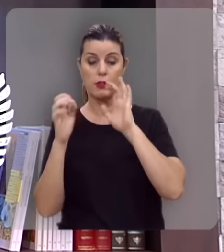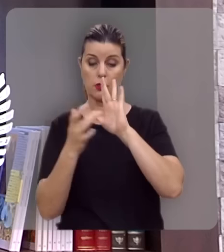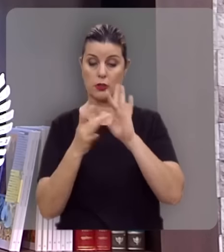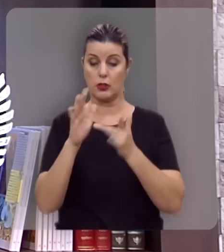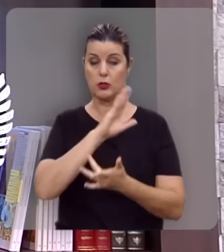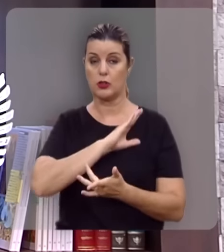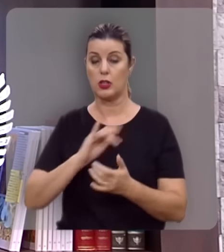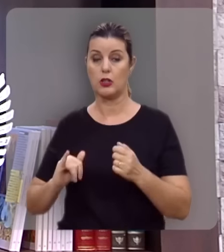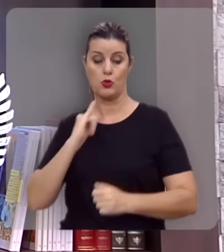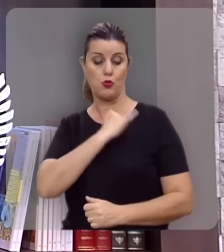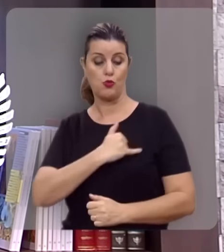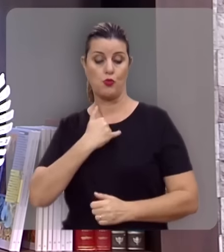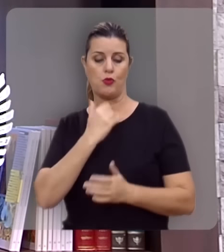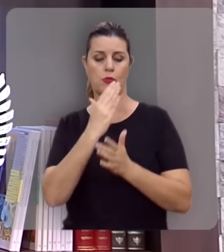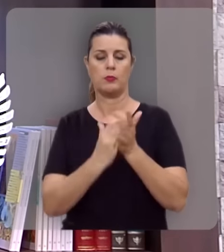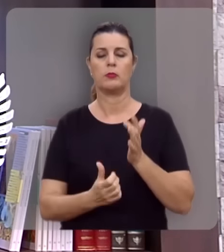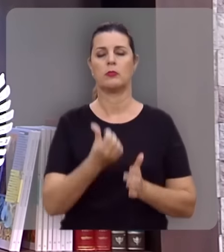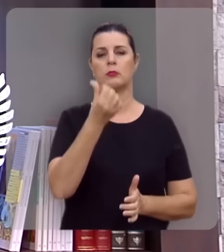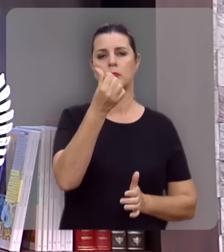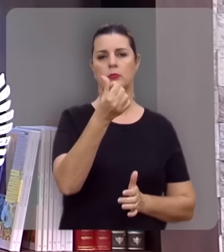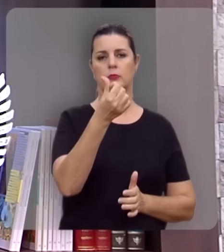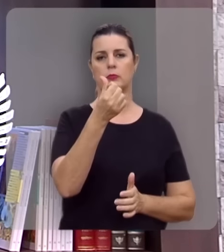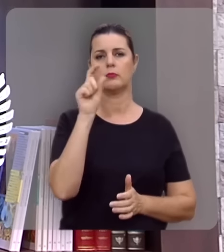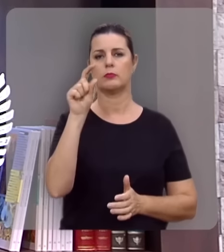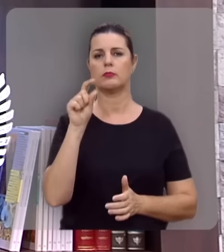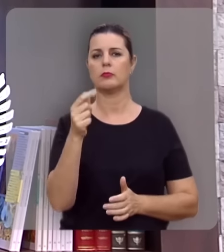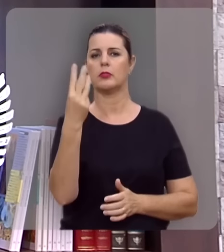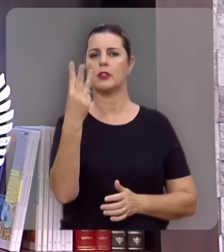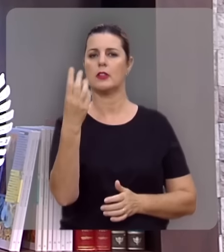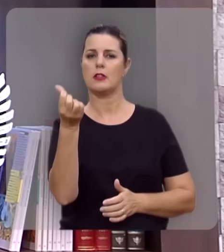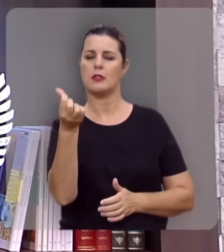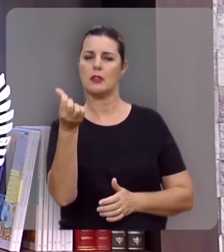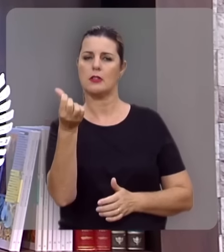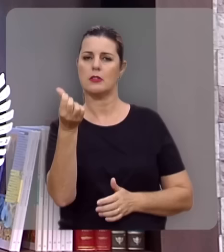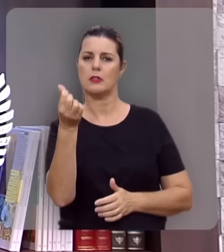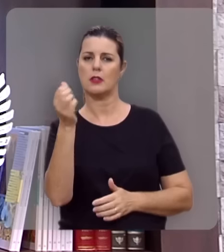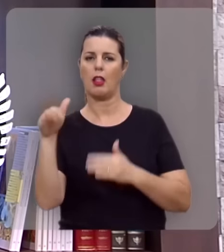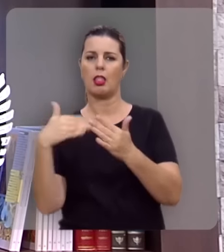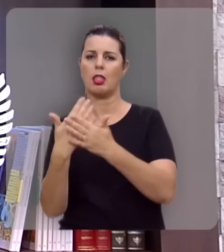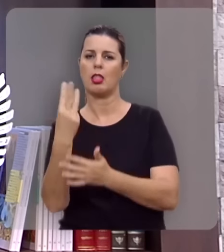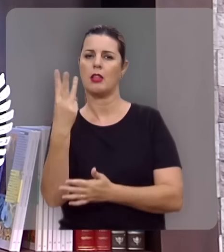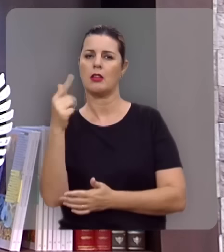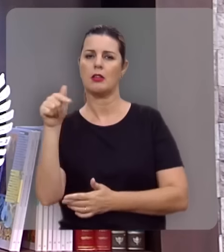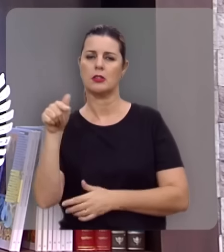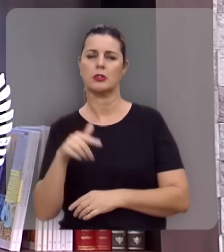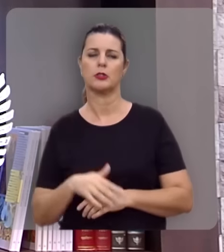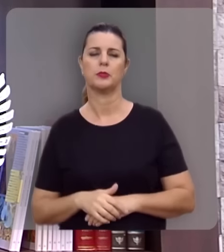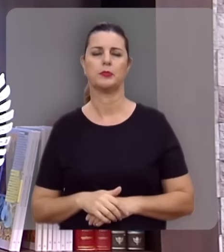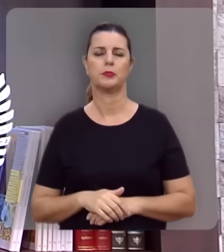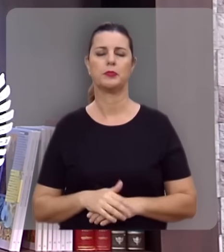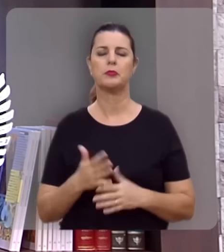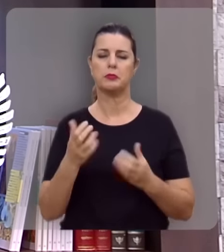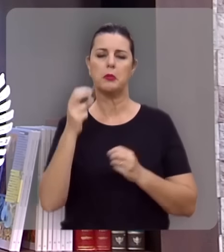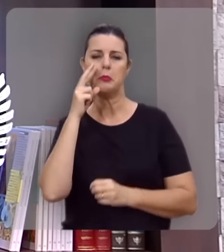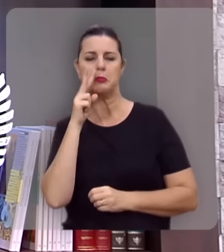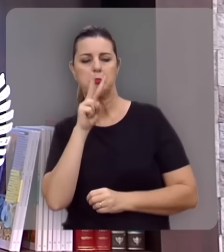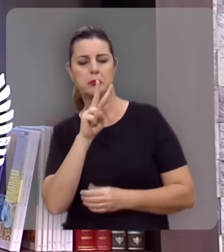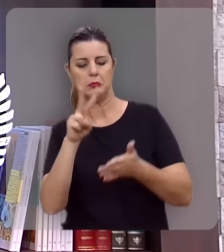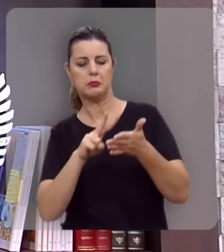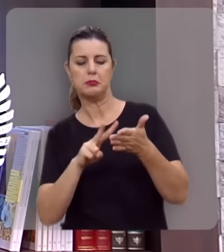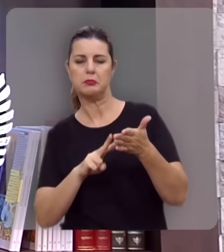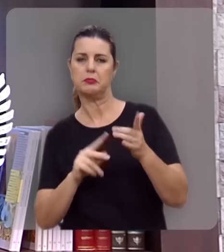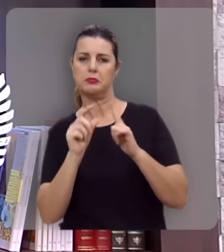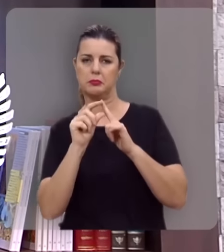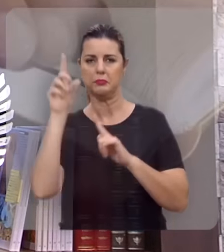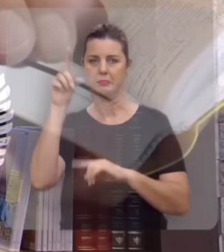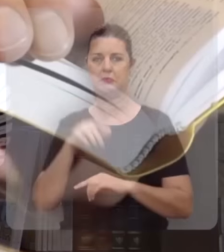conforme o relato de João, no capítulo 6, versos 36 e 37. Vamos ouvir a leitura deste texto.